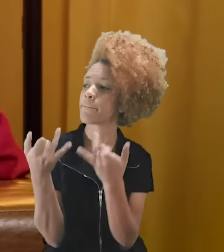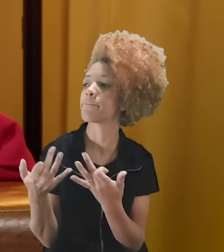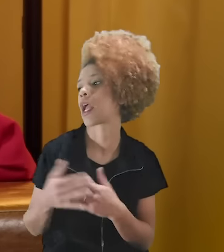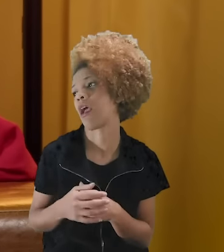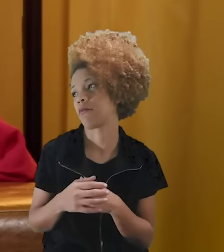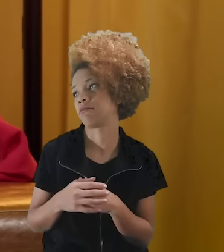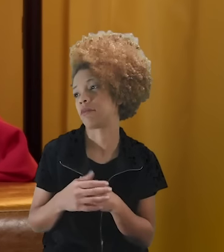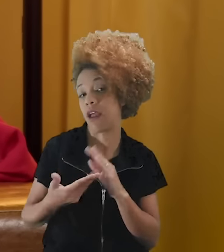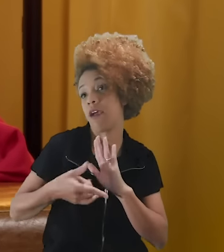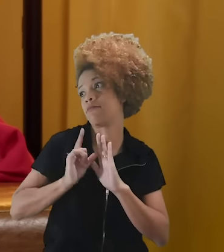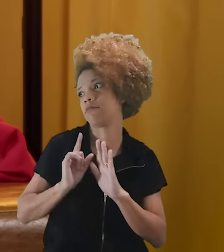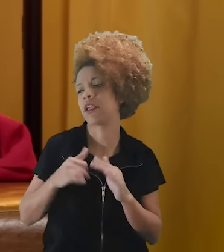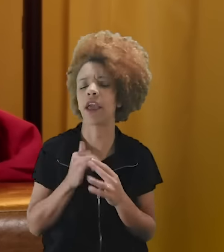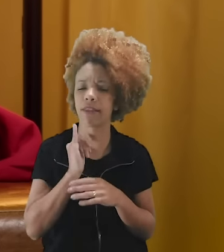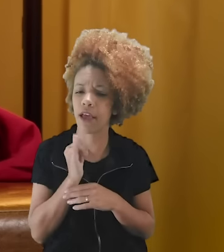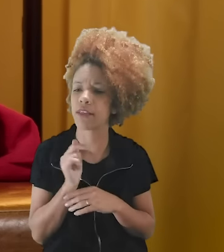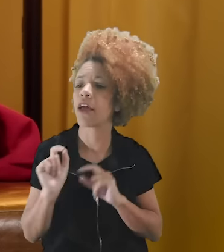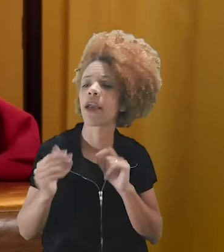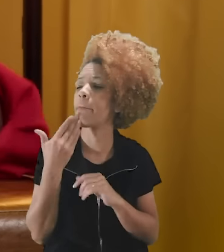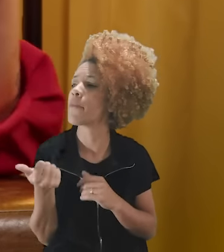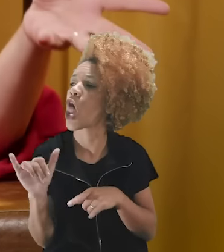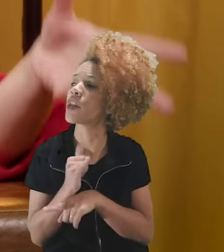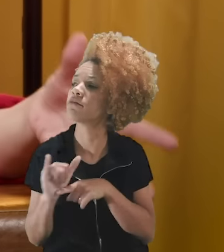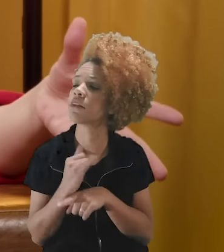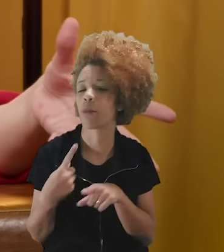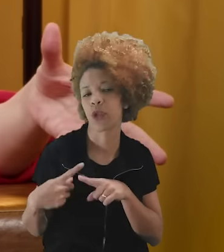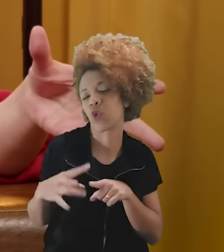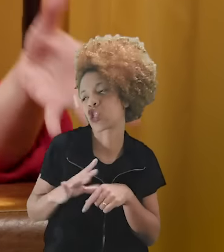contar né sobre isso e daí você vai narrando quem tem a melhor estratégia porque não é só